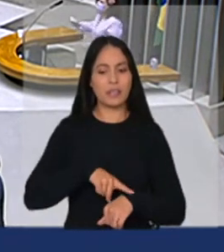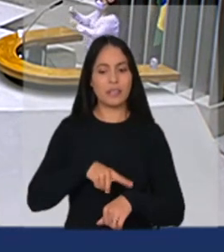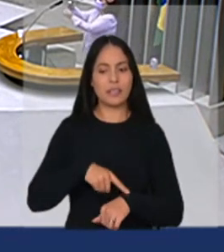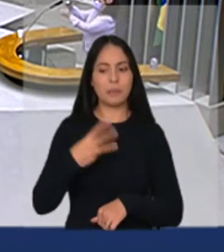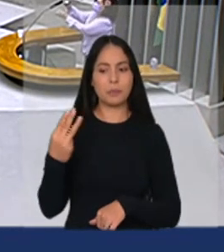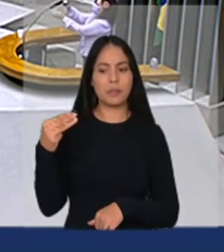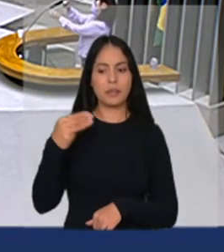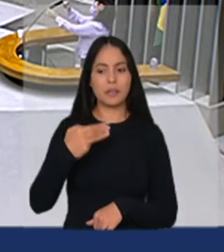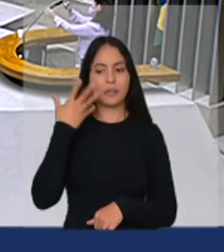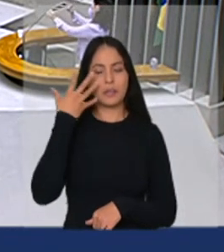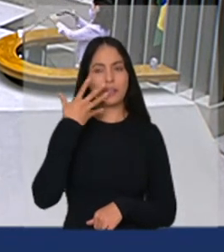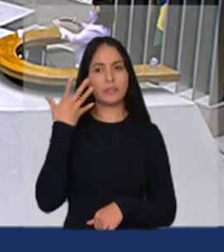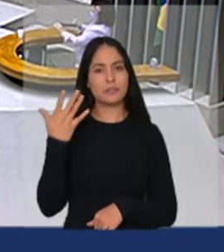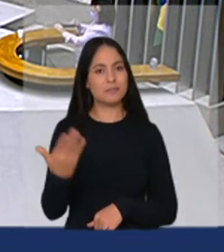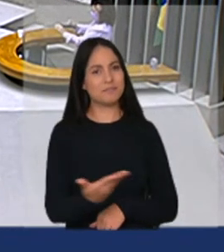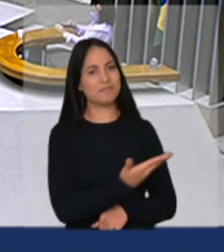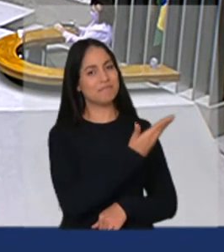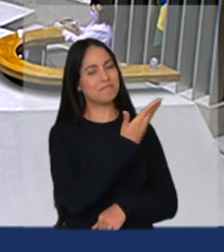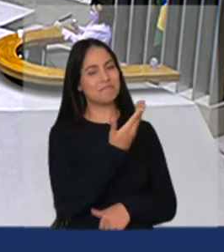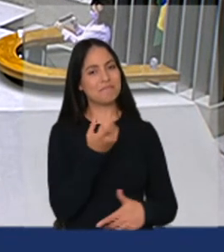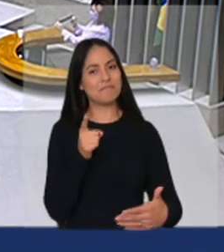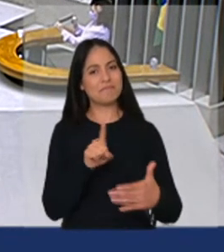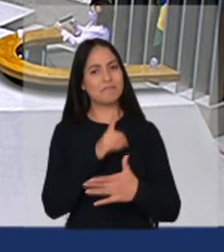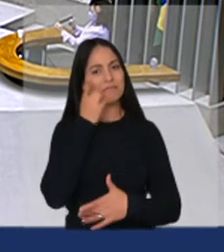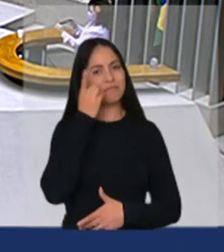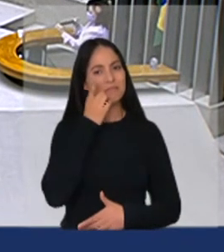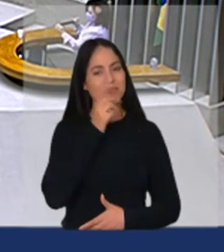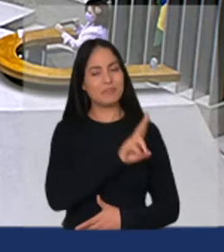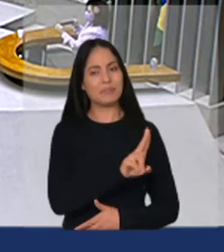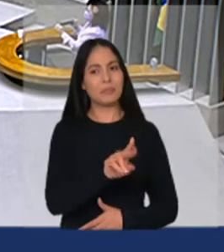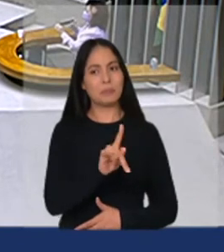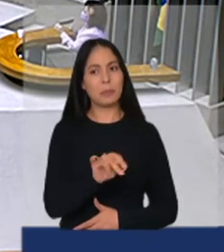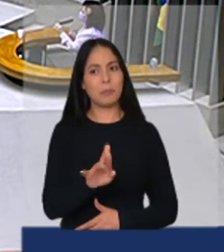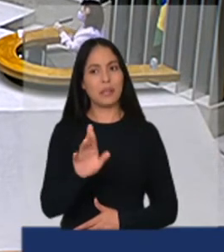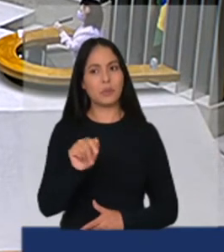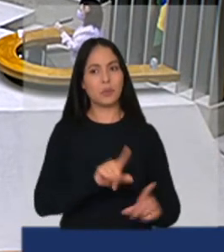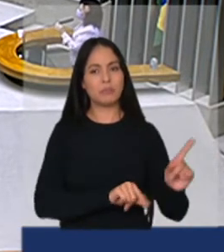DESDE 1996. PORTANTO, HÁ 25 ANOS, OS BRASILEIROS ELEGEM OS PRESIDENTES DA REPÚBLICA, OS